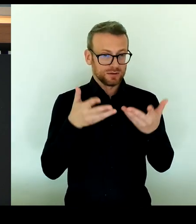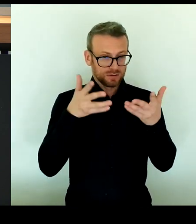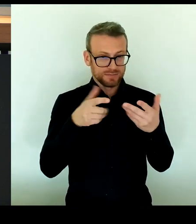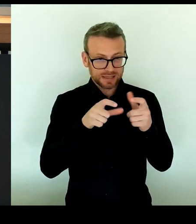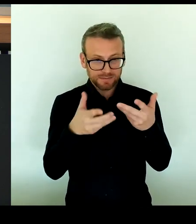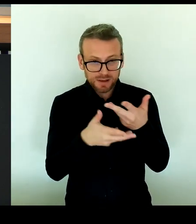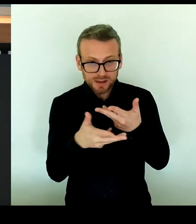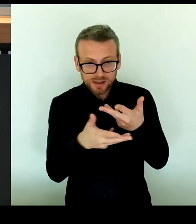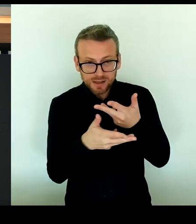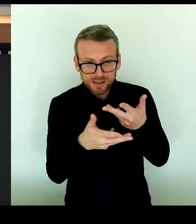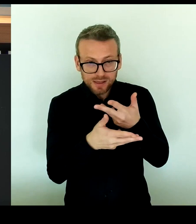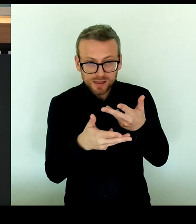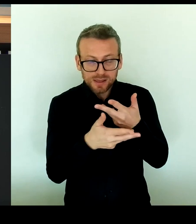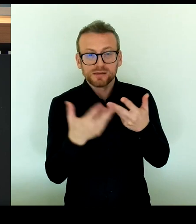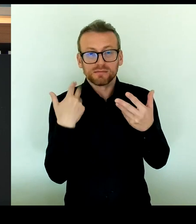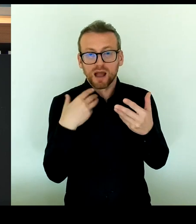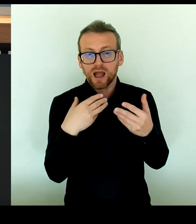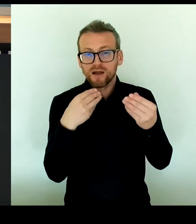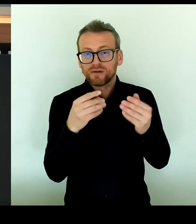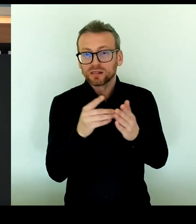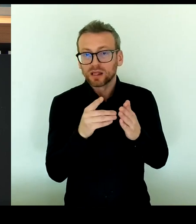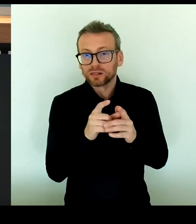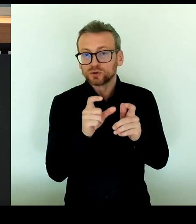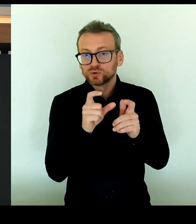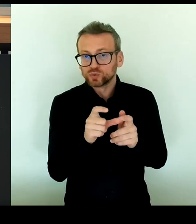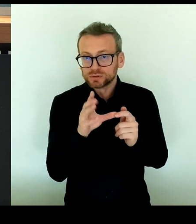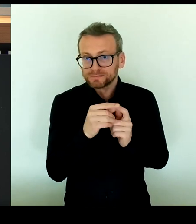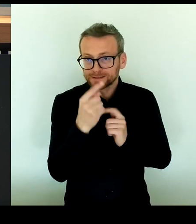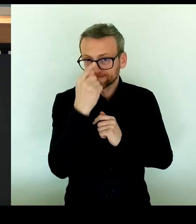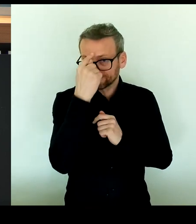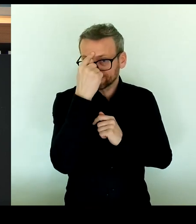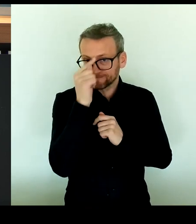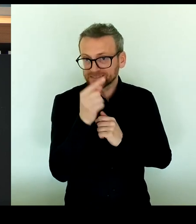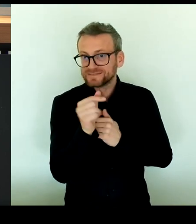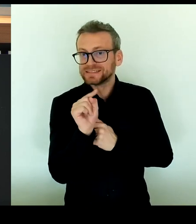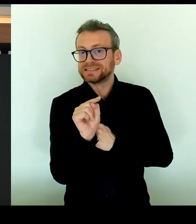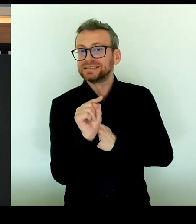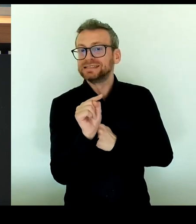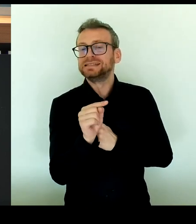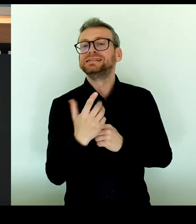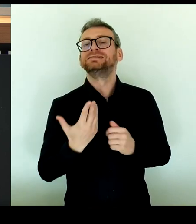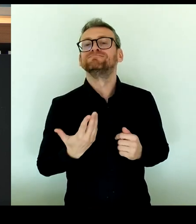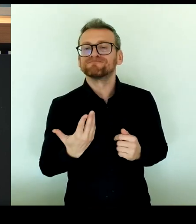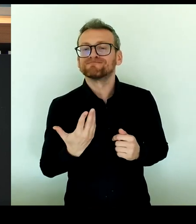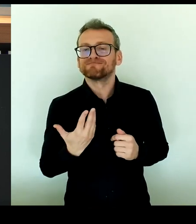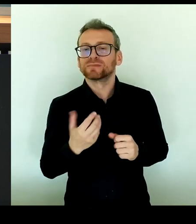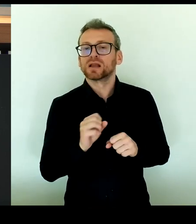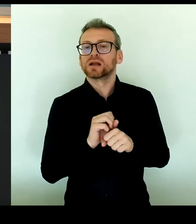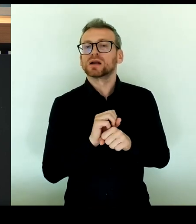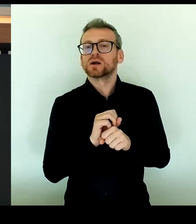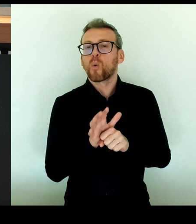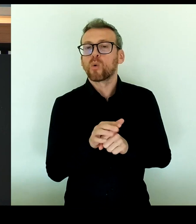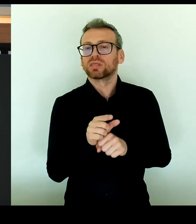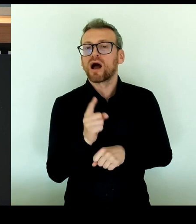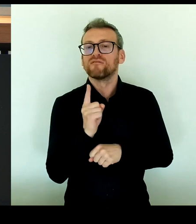Derzeit verhandelt die Europäische Kommission mit den USA über einen neuen Angemessenheitsbesc. Wir werden sehen.